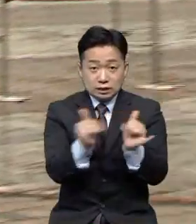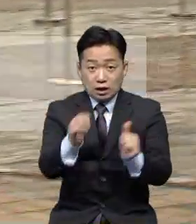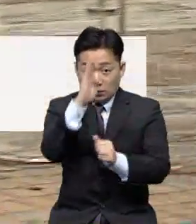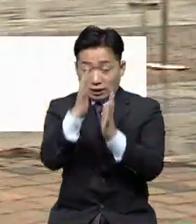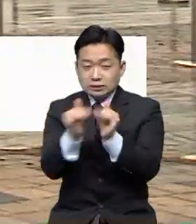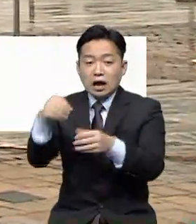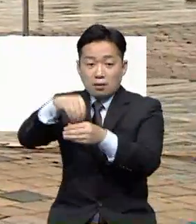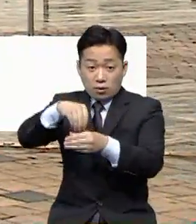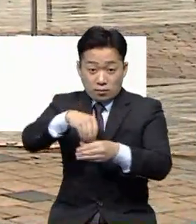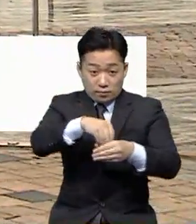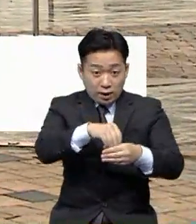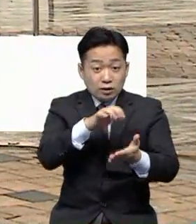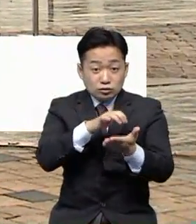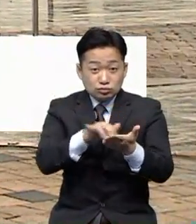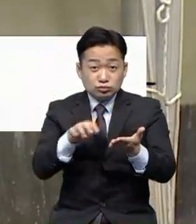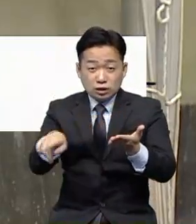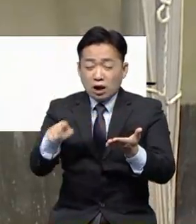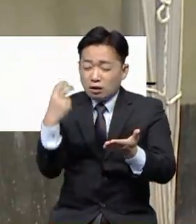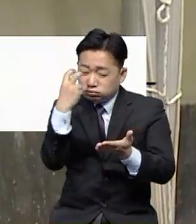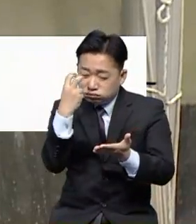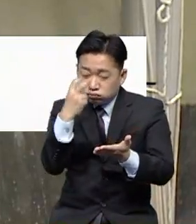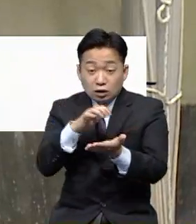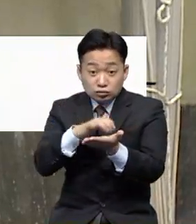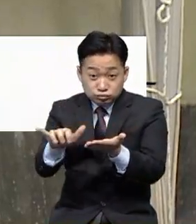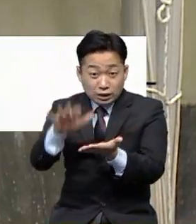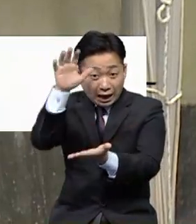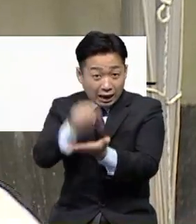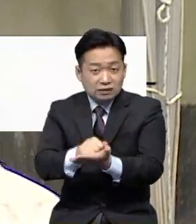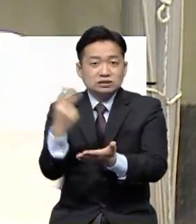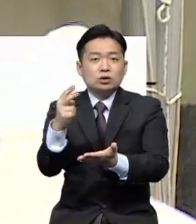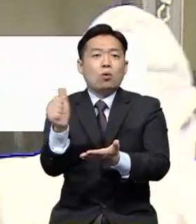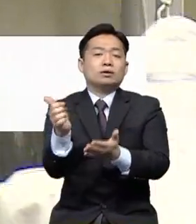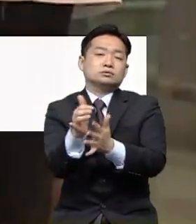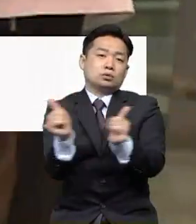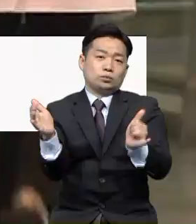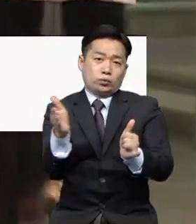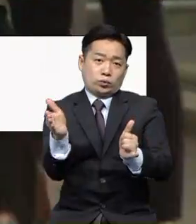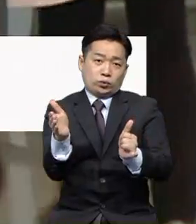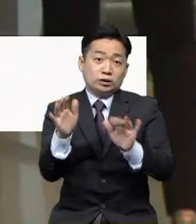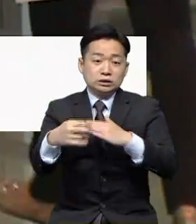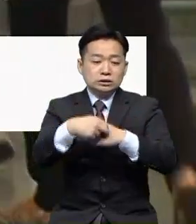접촉자 수만 2천 500명에 가깝습니다. 현직 의사 6명과 간호사 1명, 확진자